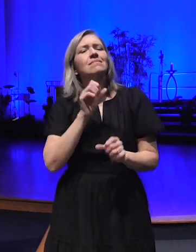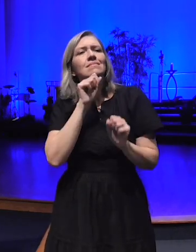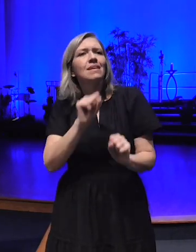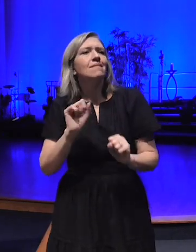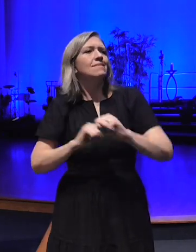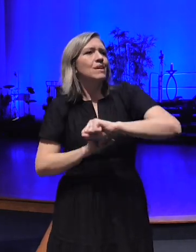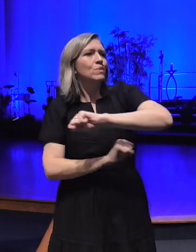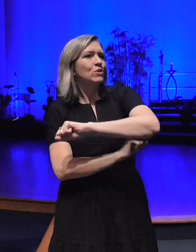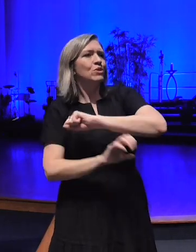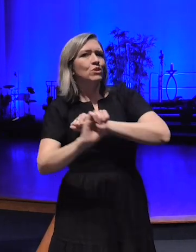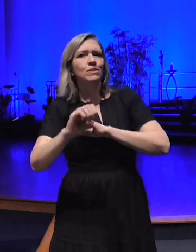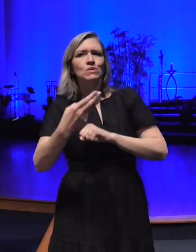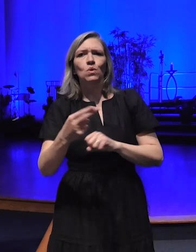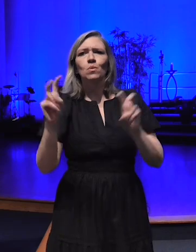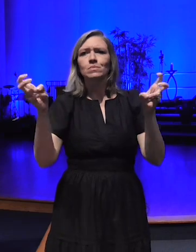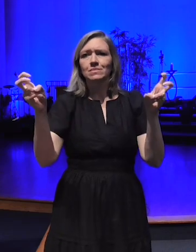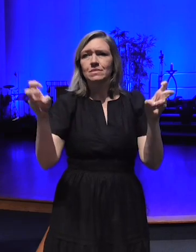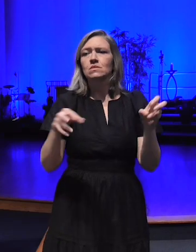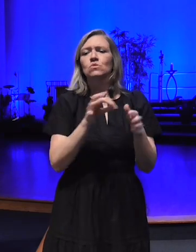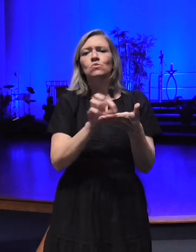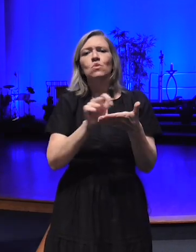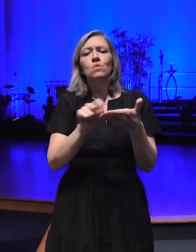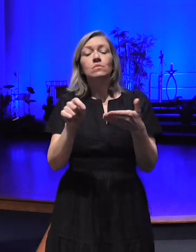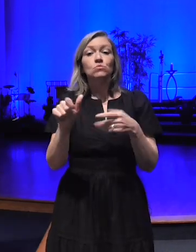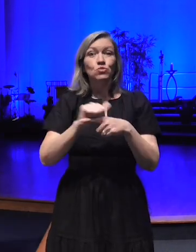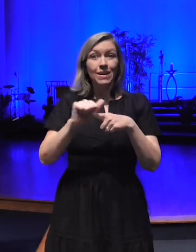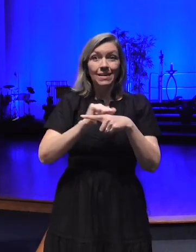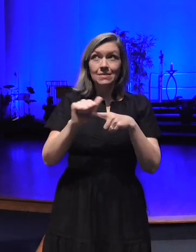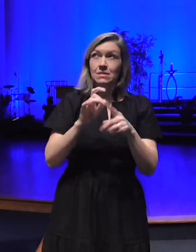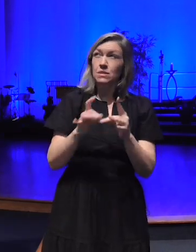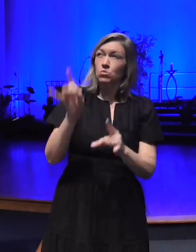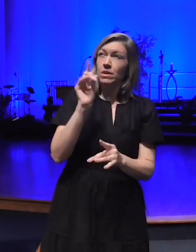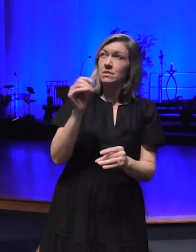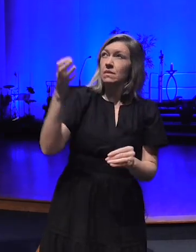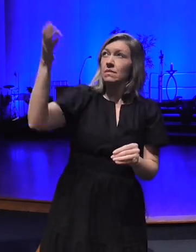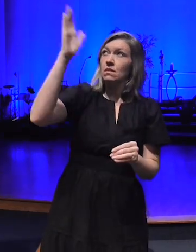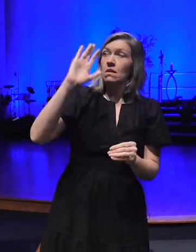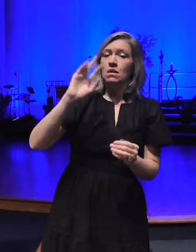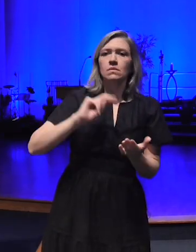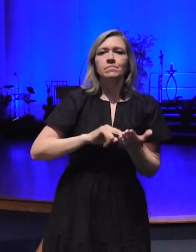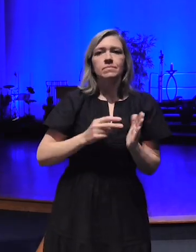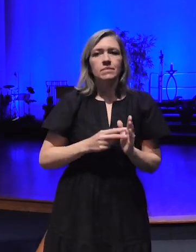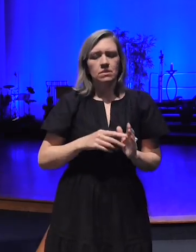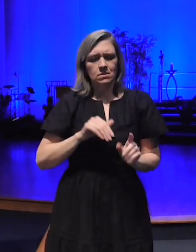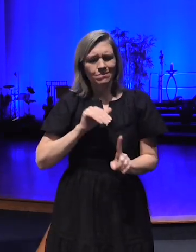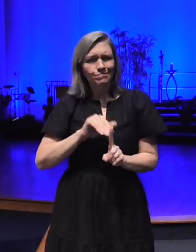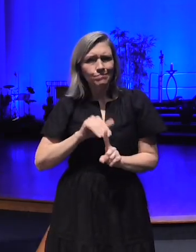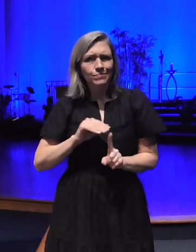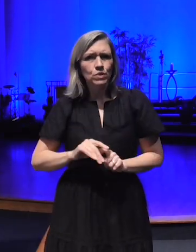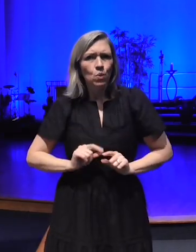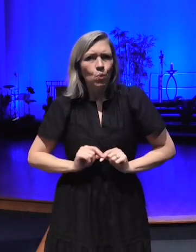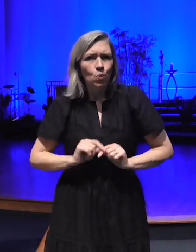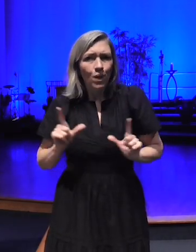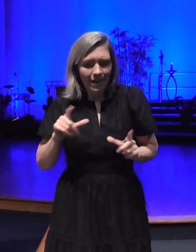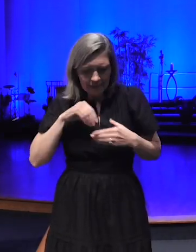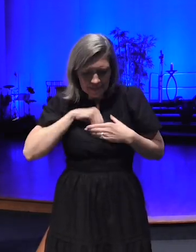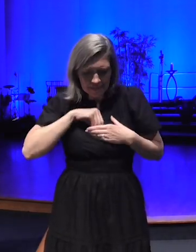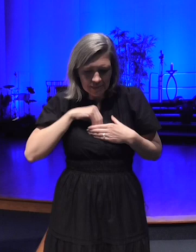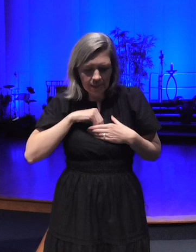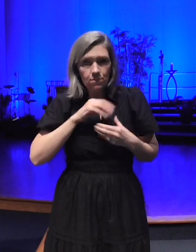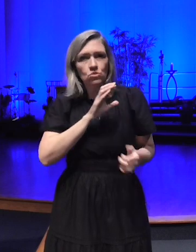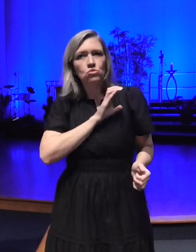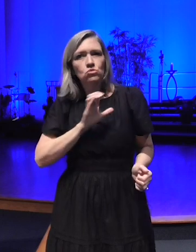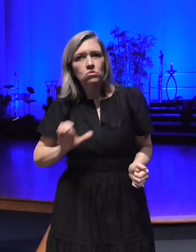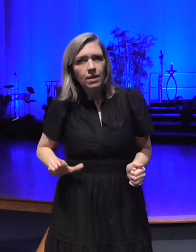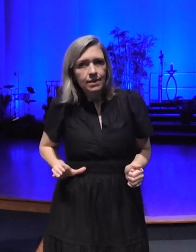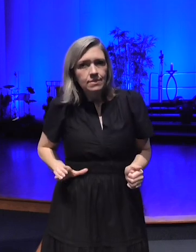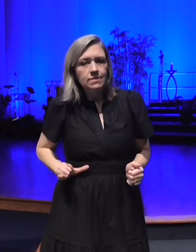practicar la presencia de Dios es despertar dentro de nosotros la Conciencia Crística. Cristo es